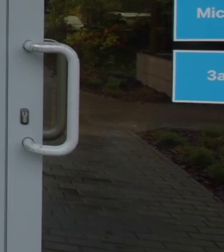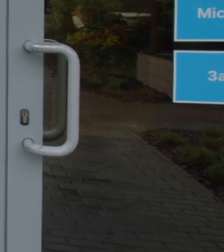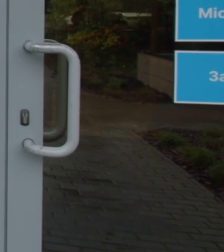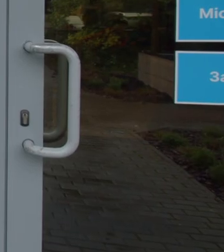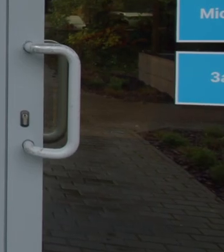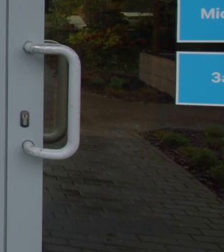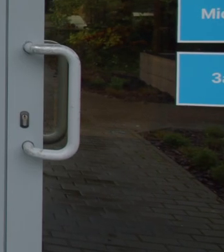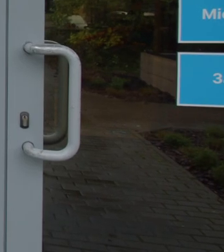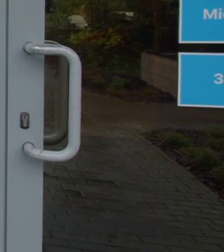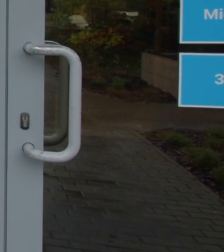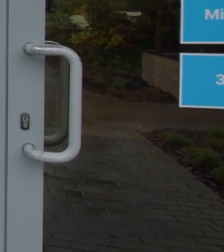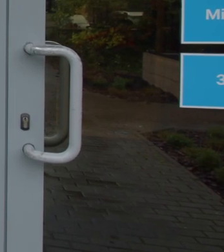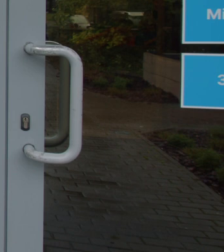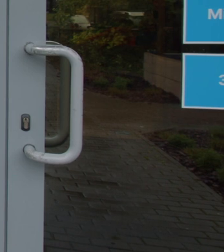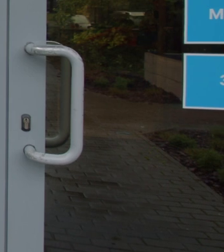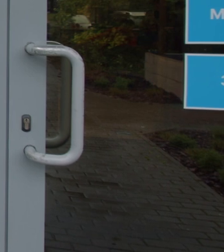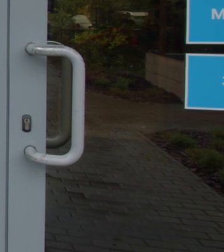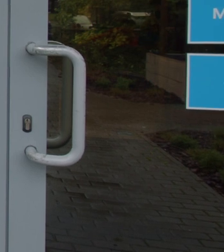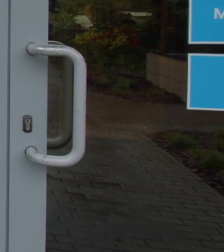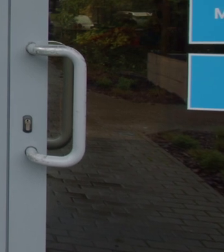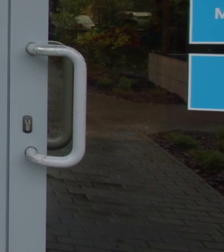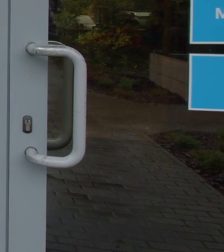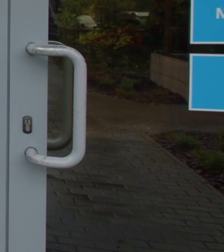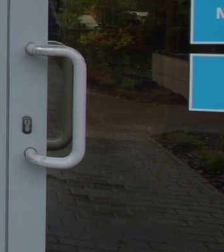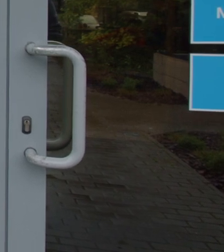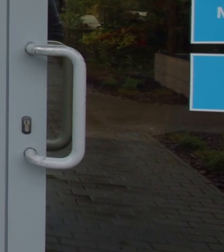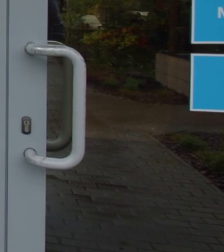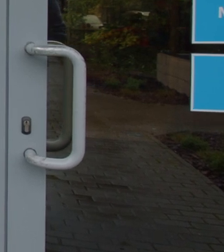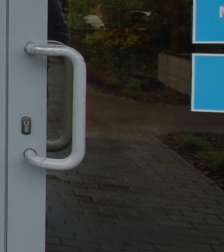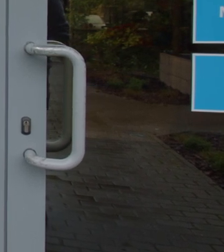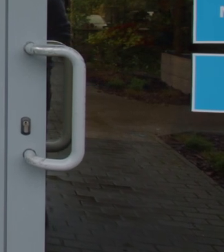Nad drzwiami znacznik systemu TOTUPOINT. Sygnał TOTUPOINT